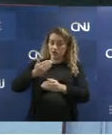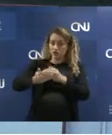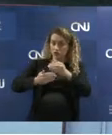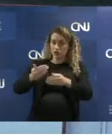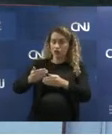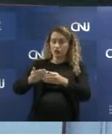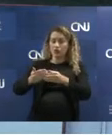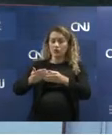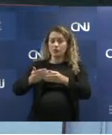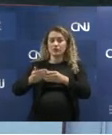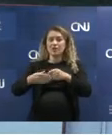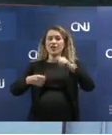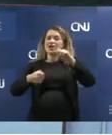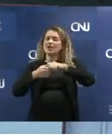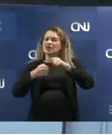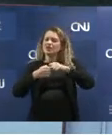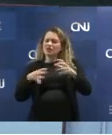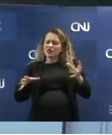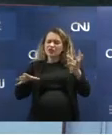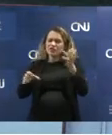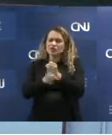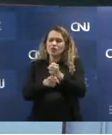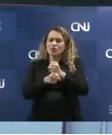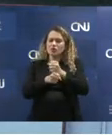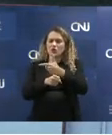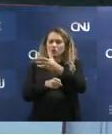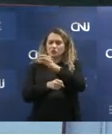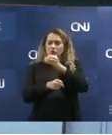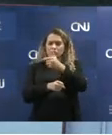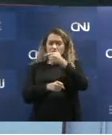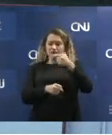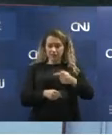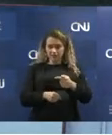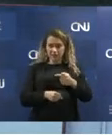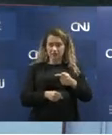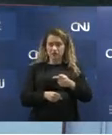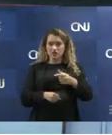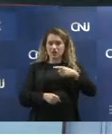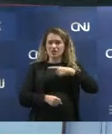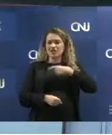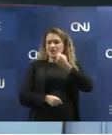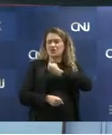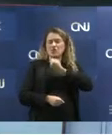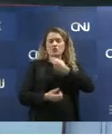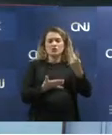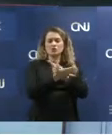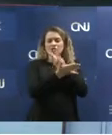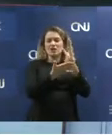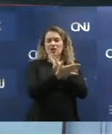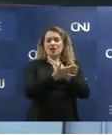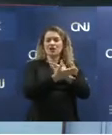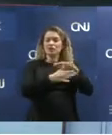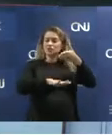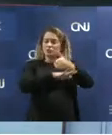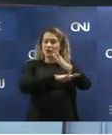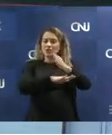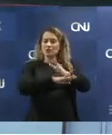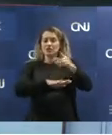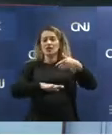se apurou, no ano de 2017, inúmeras irregularidades praticadas na Vara Eu não vou ler o relatório.